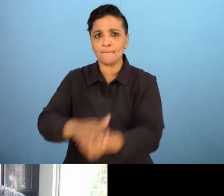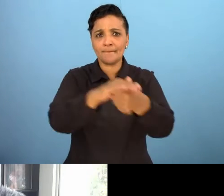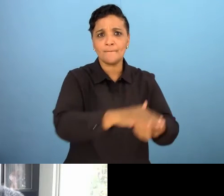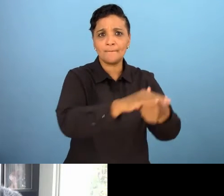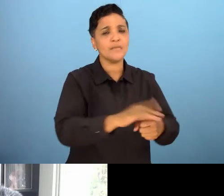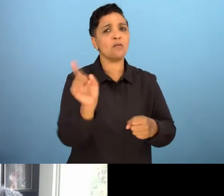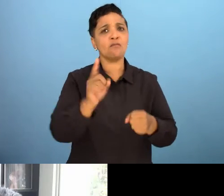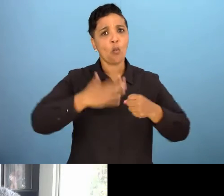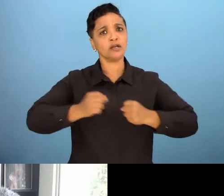con discapacidades quieren y necesitan ser escuchados desde su propia y diversa